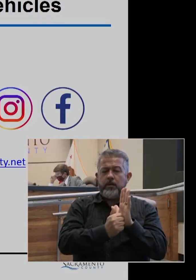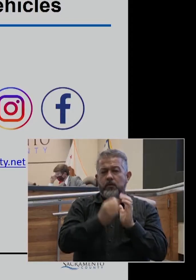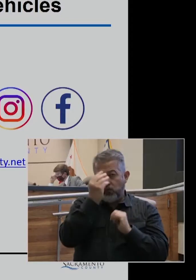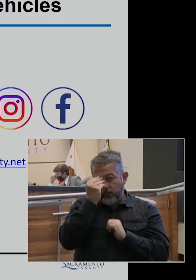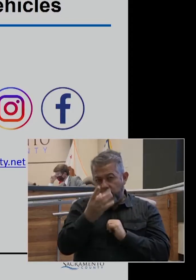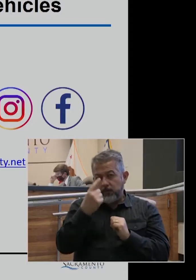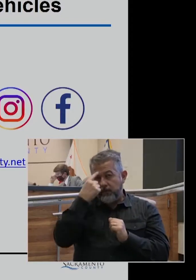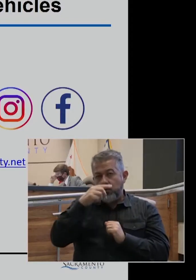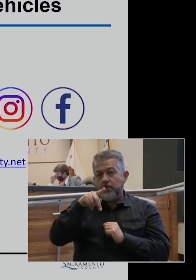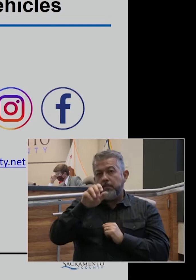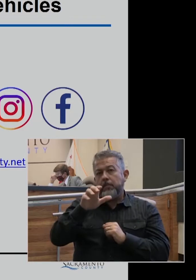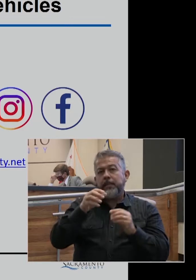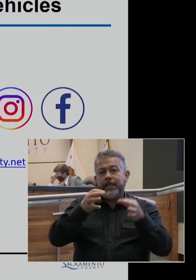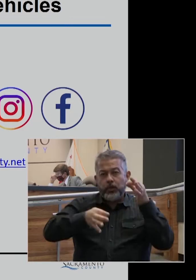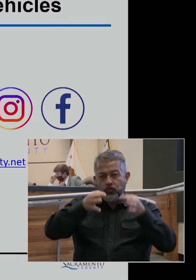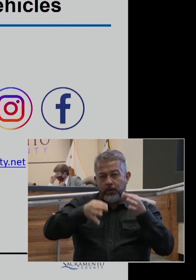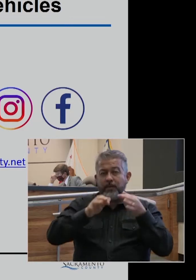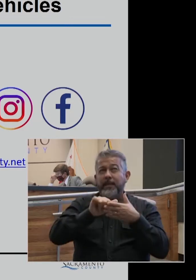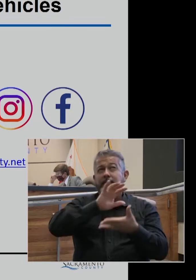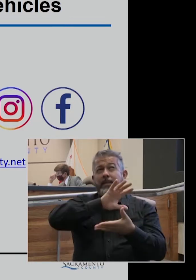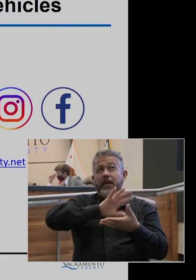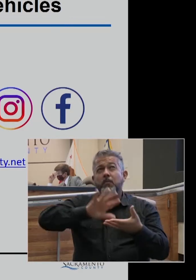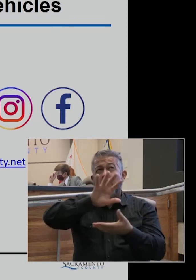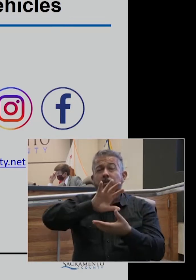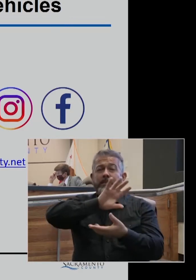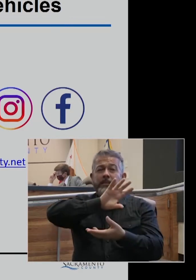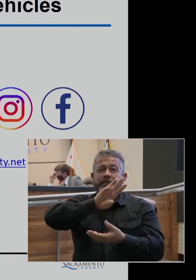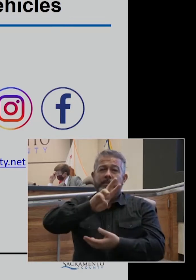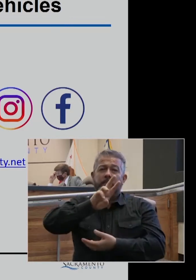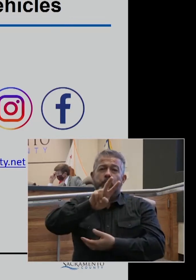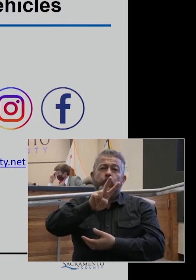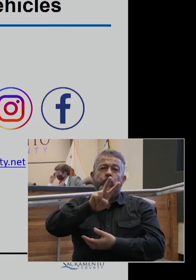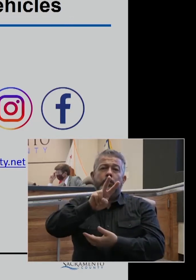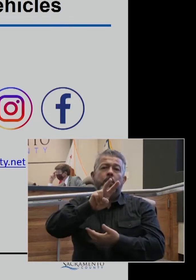GENTLEMAN NOTIFICATIONS FOR PUBLIC HEARINGS ABOUT 6200.